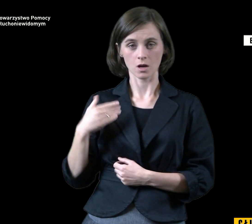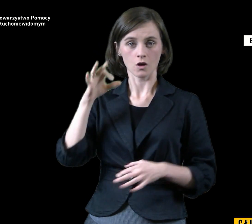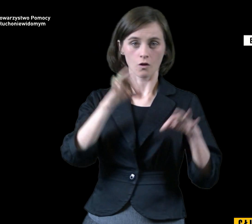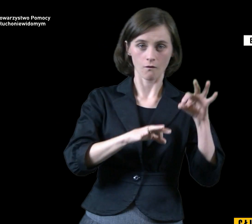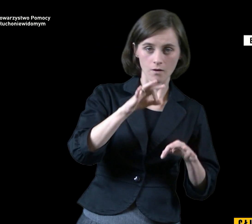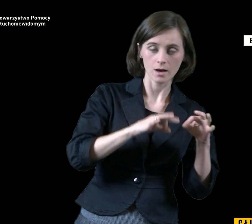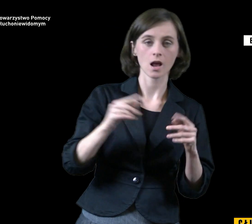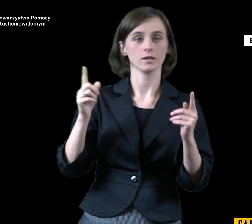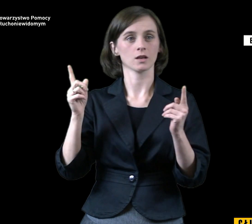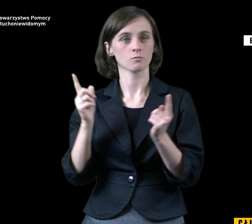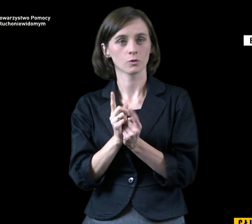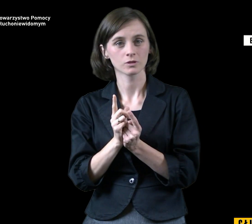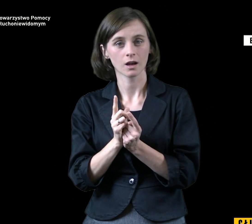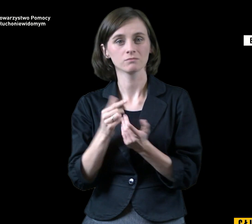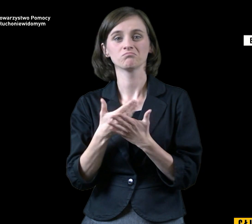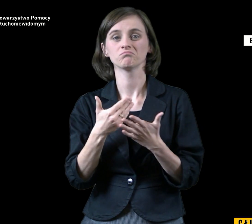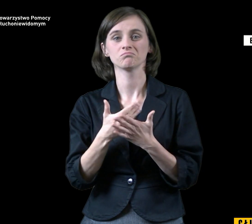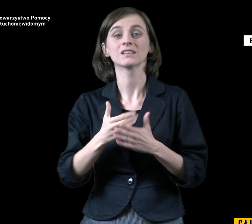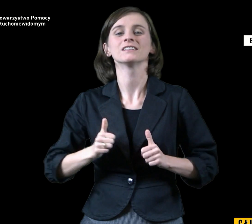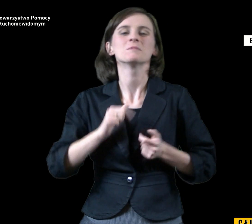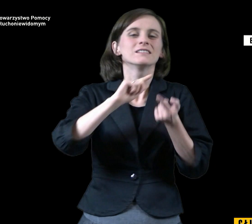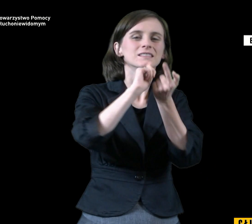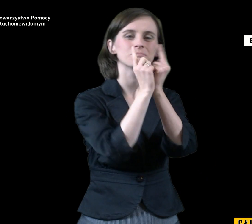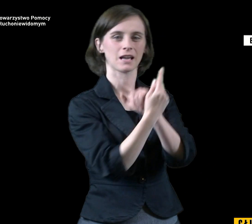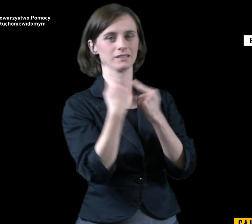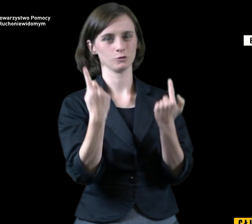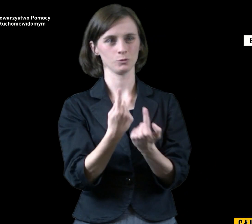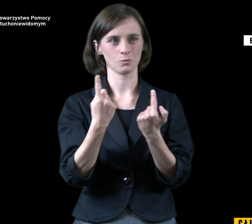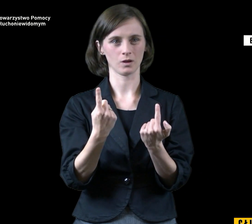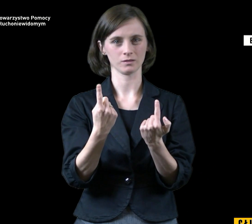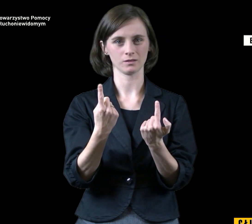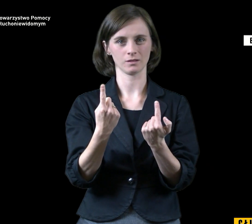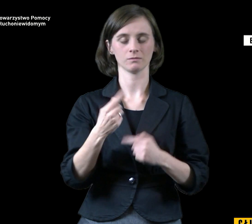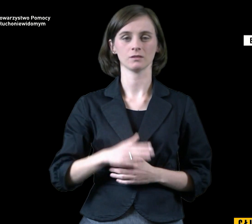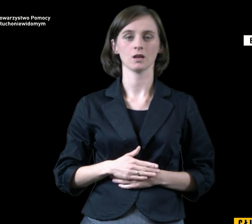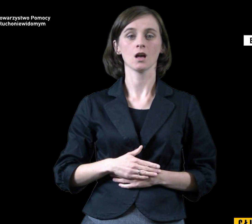Konferencją i towarzyszącym jej eventem chcemy zmienić tę sytuację.